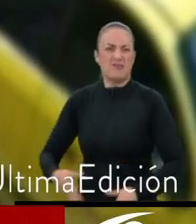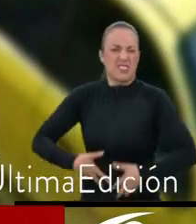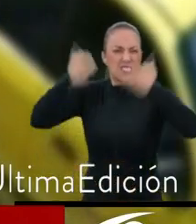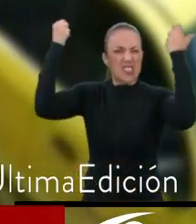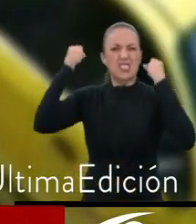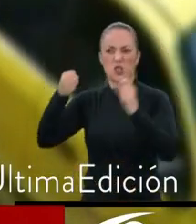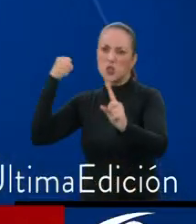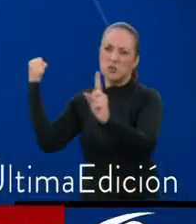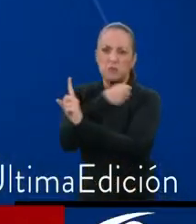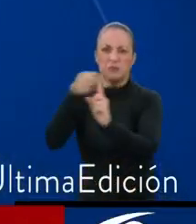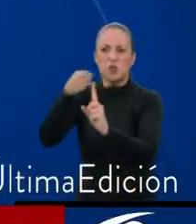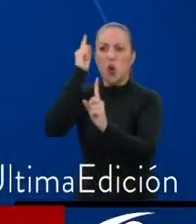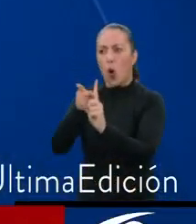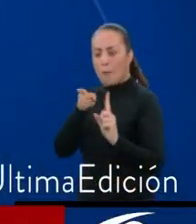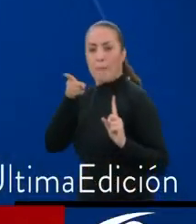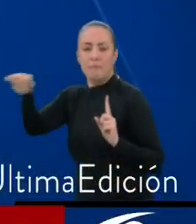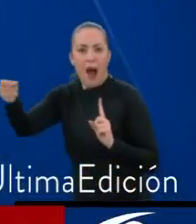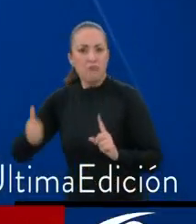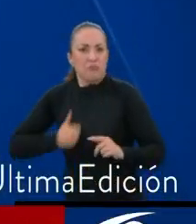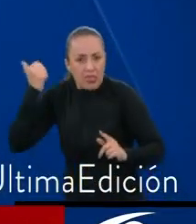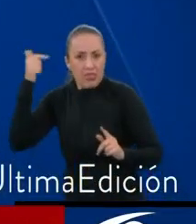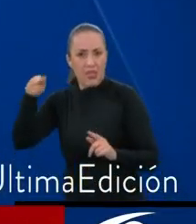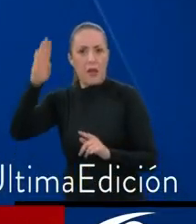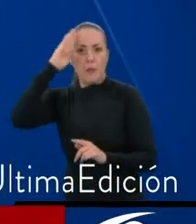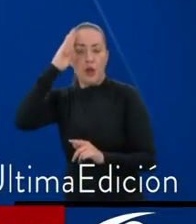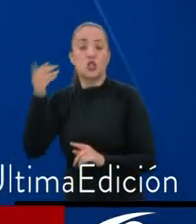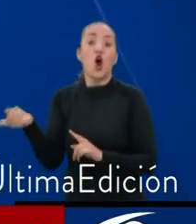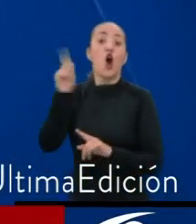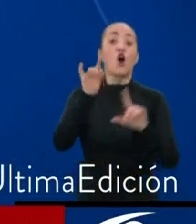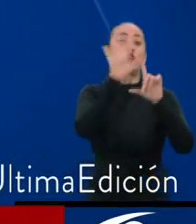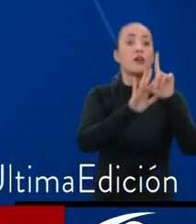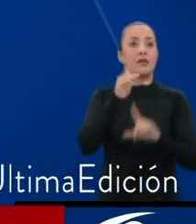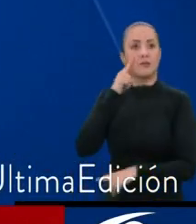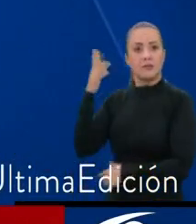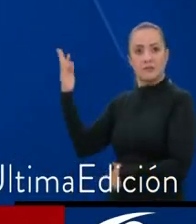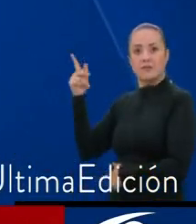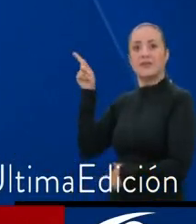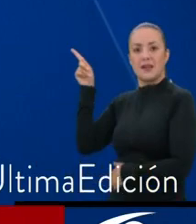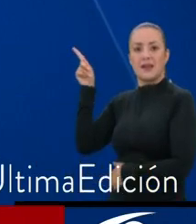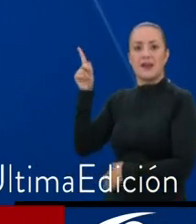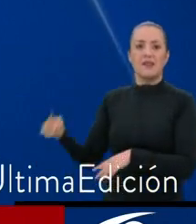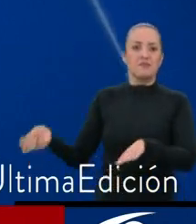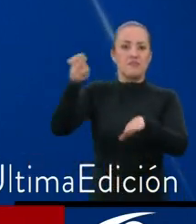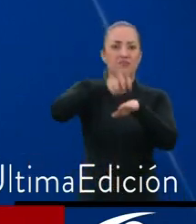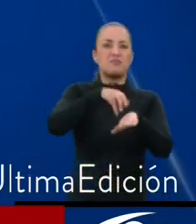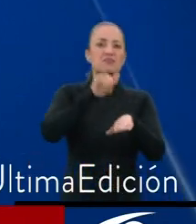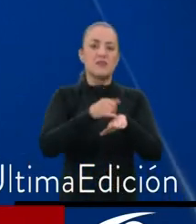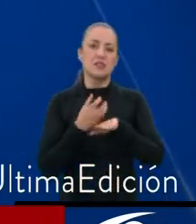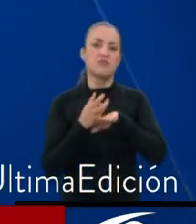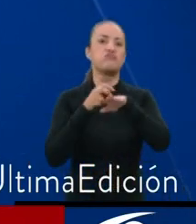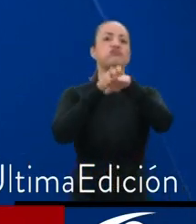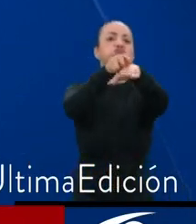una cámara de seguridad. el detenido como ciudadano extranjero, fue atacado por los habitantes indignados por la